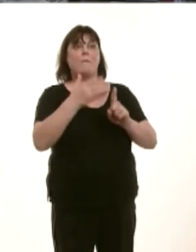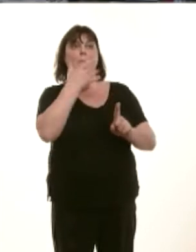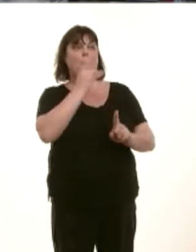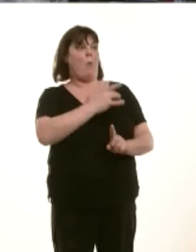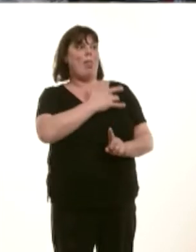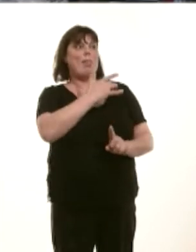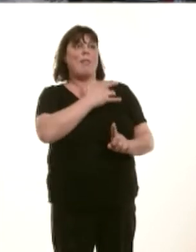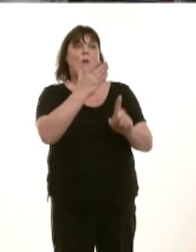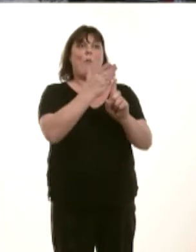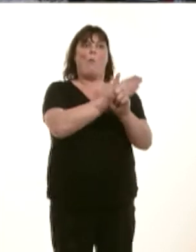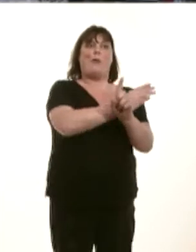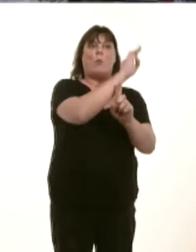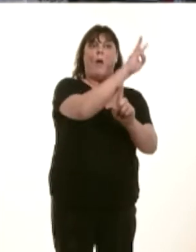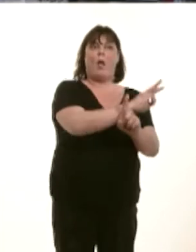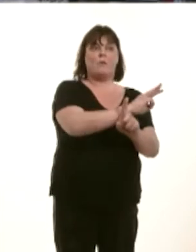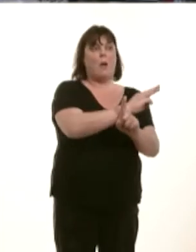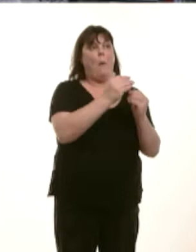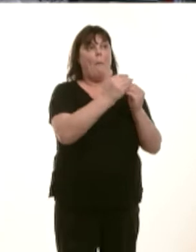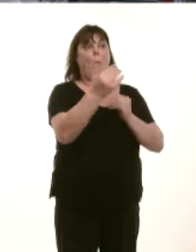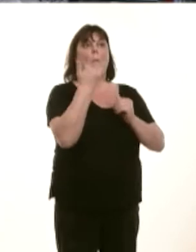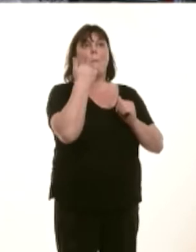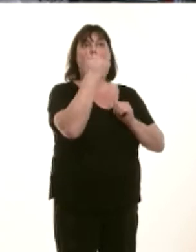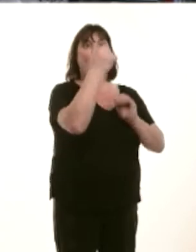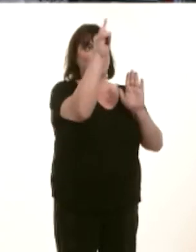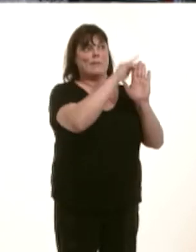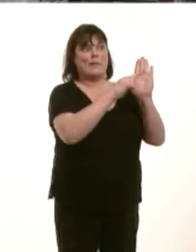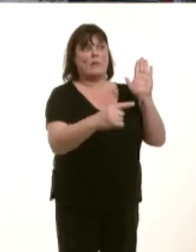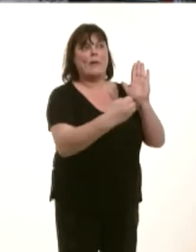Cymru wledig. Rhodri Glyn Thomas: Brif Weinidog, beth yw